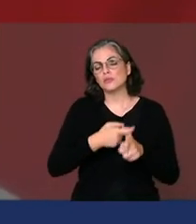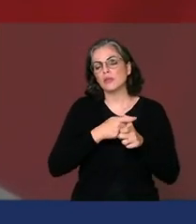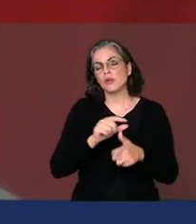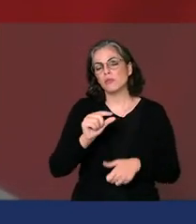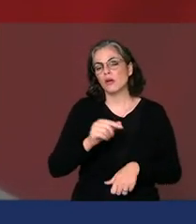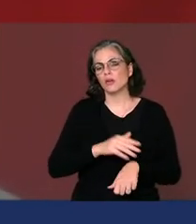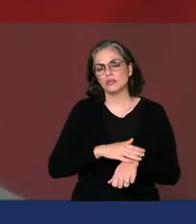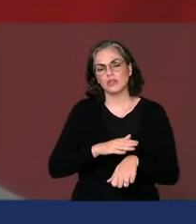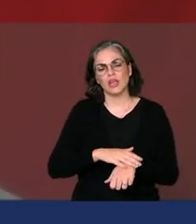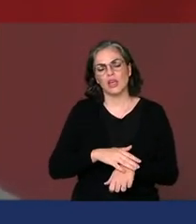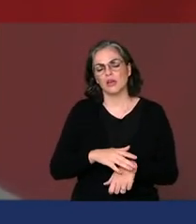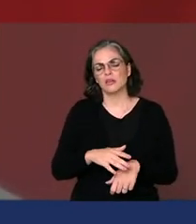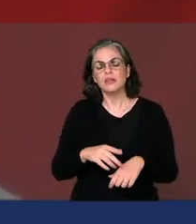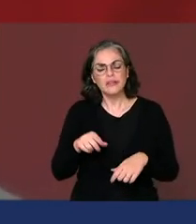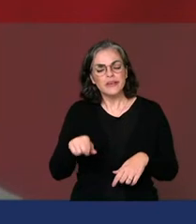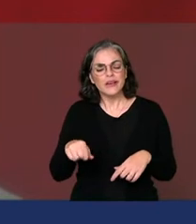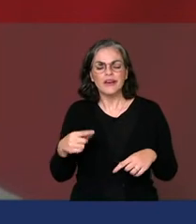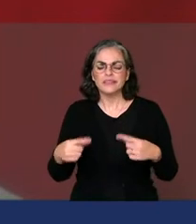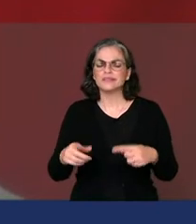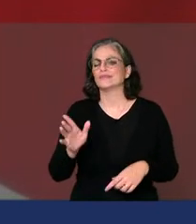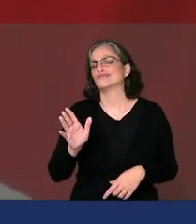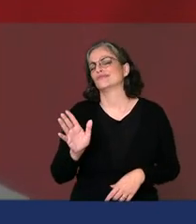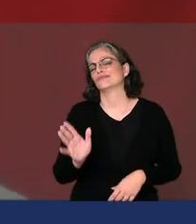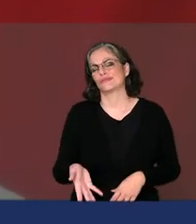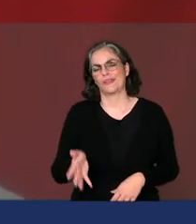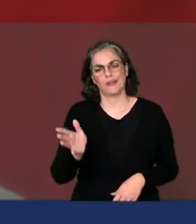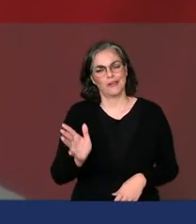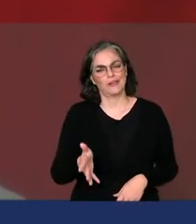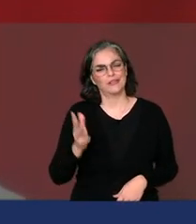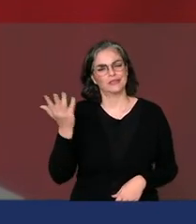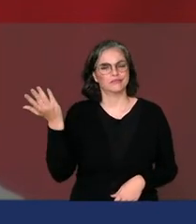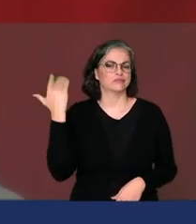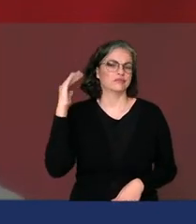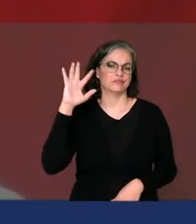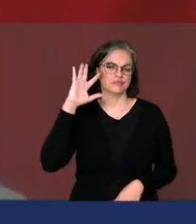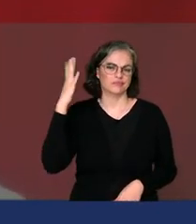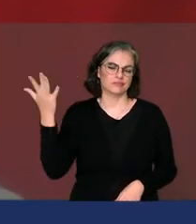QUE SUSPENDEU LÁ . ENTÃO ESSE É UM ASSUNTO JÁ DEBATIDO, UM ASSUNTO JÁ DECIDIDO, UM ASSUNTO JÁ